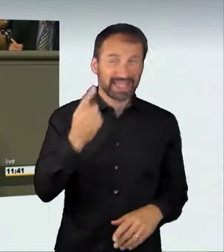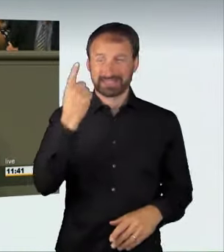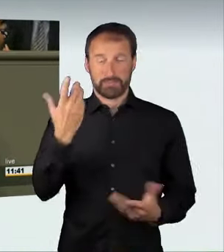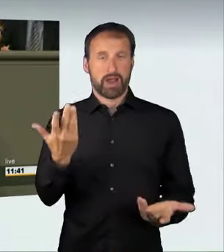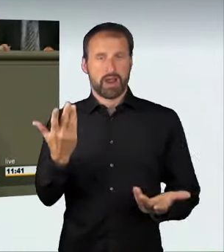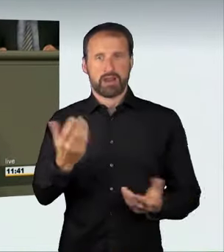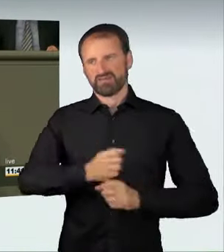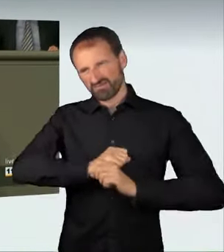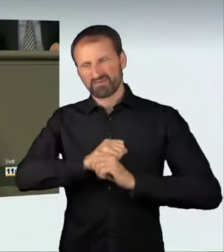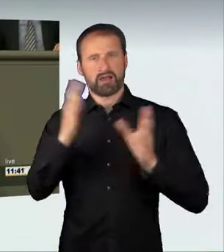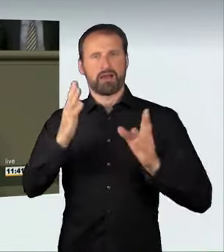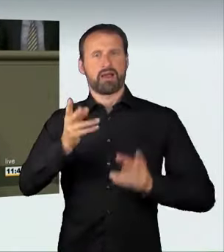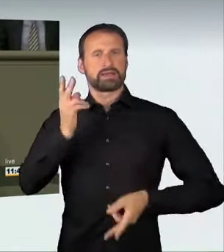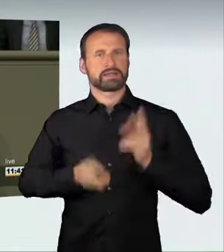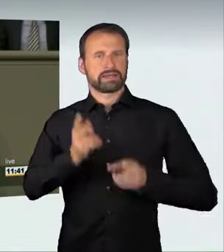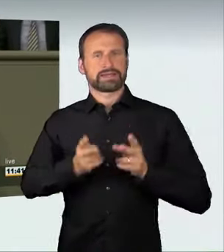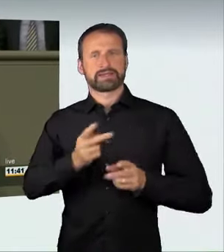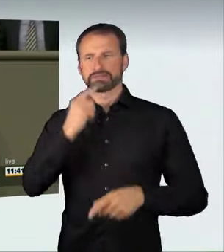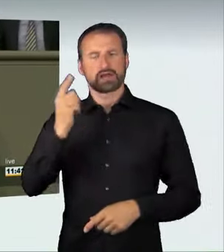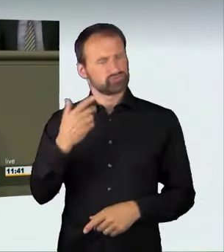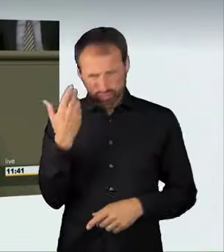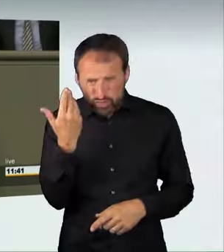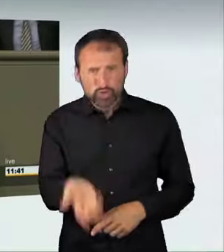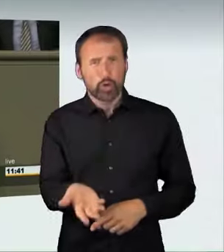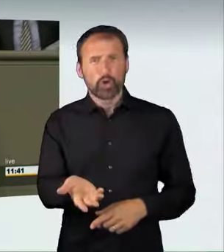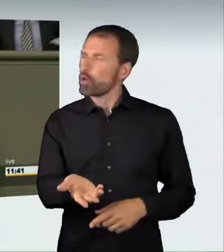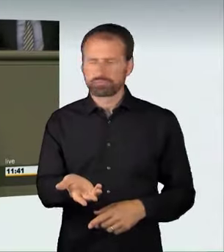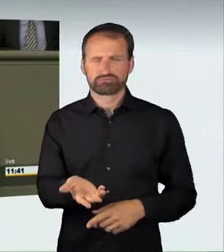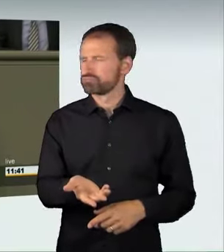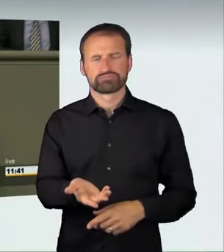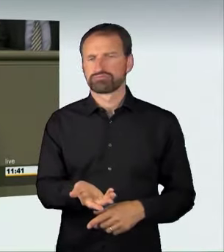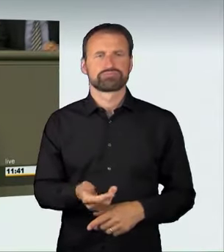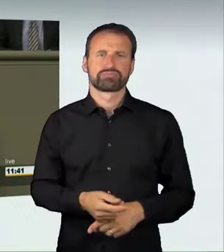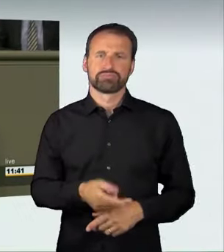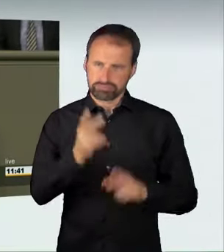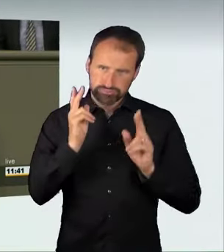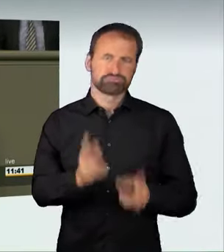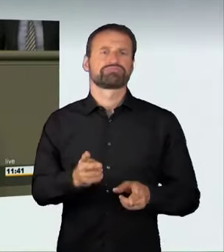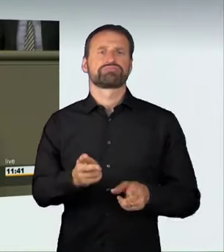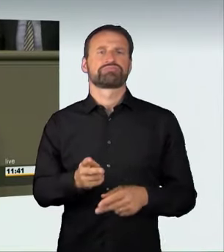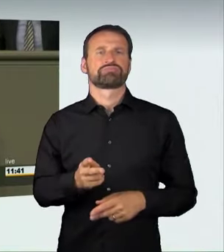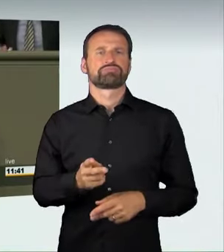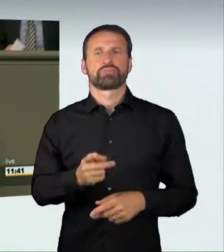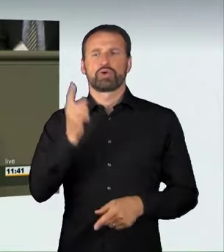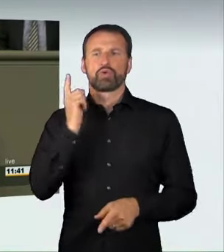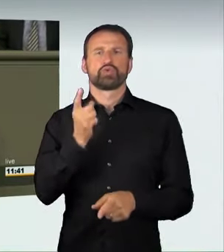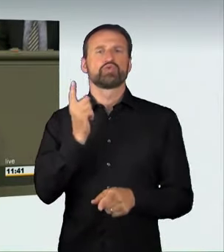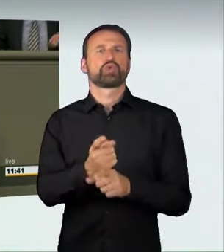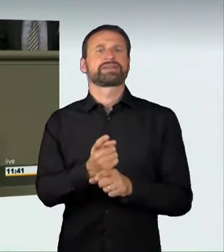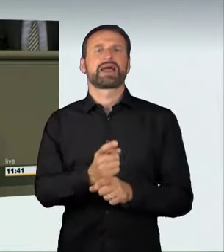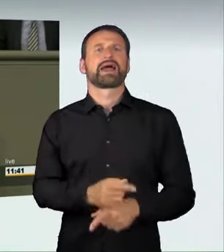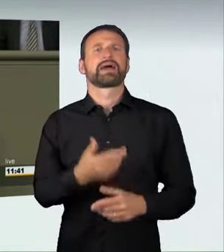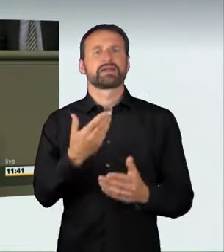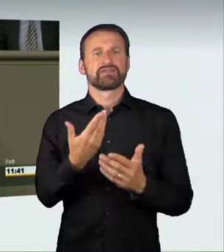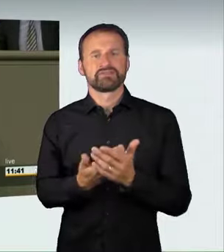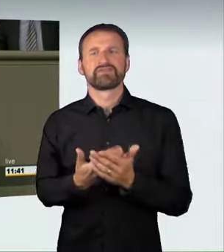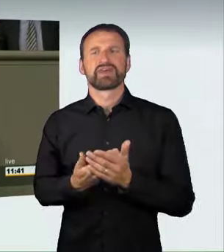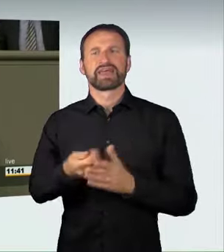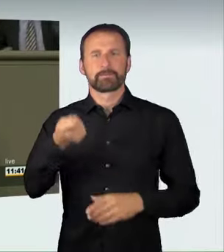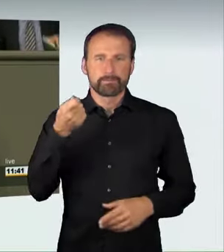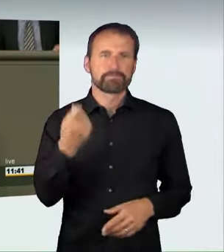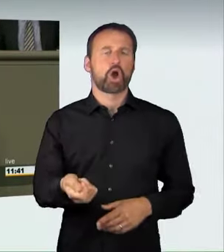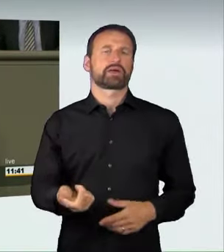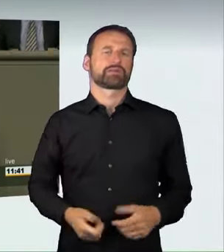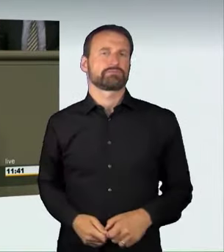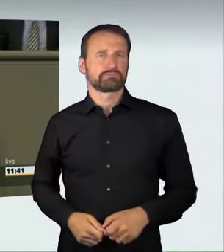ein Landgericht deutlich gesagt hat: Das ist einer Verurteilung wegen Mordes würdig.